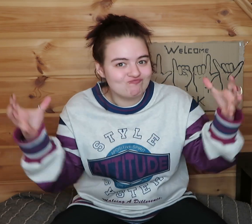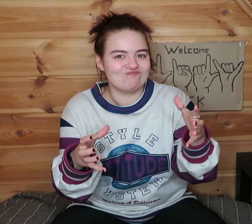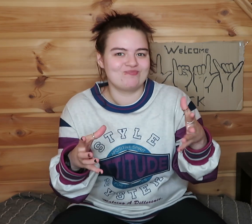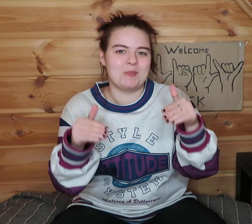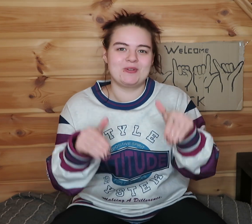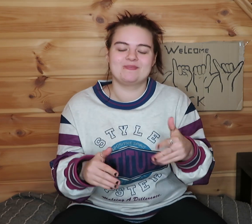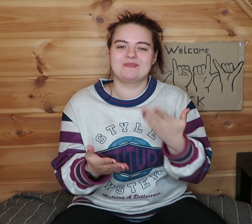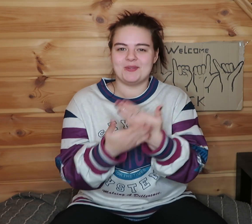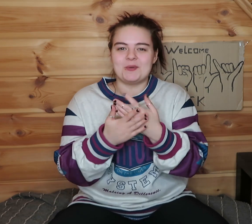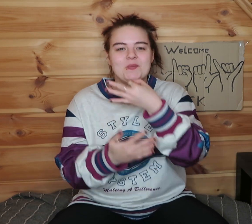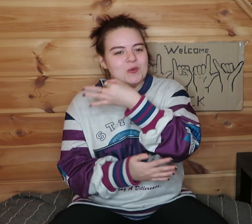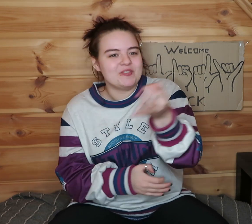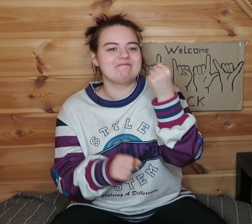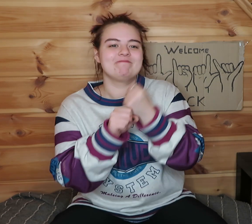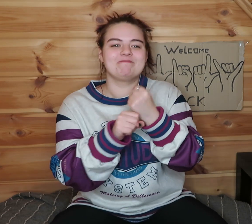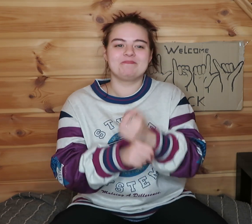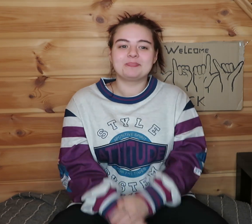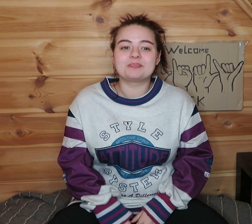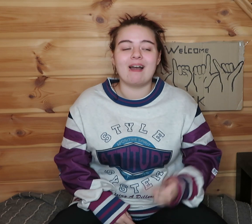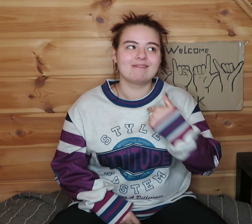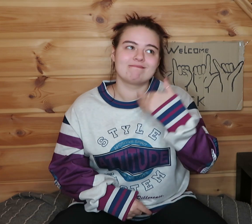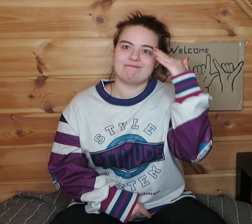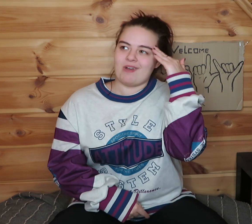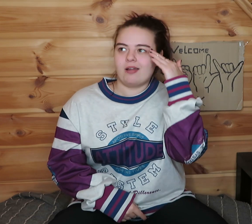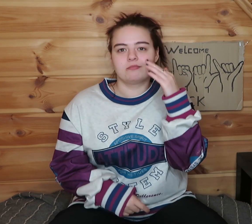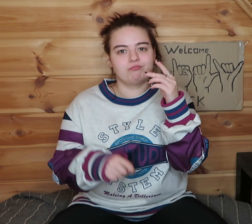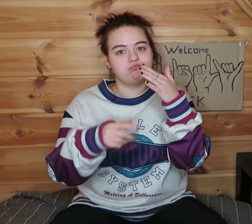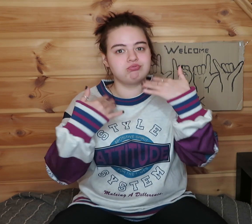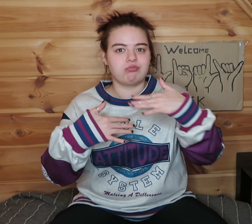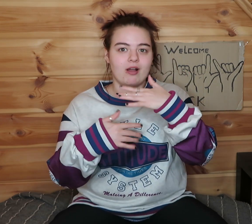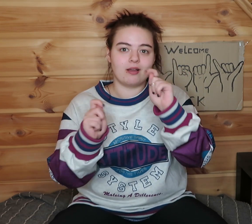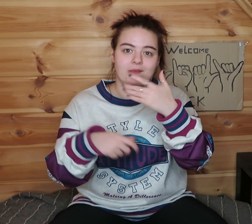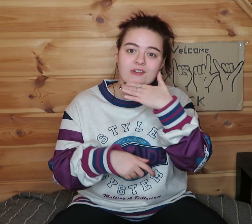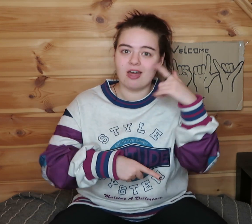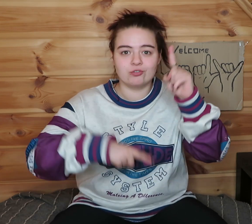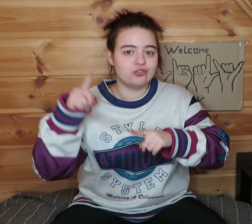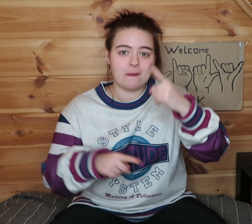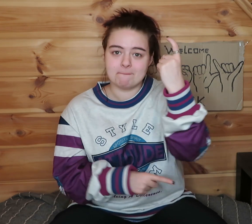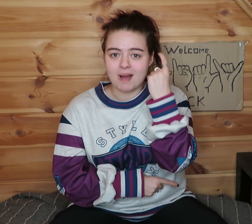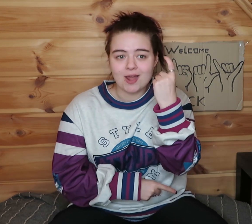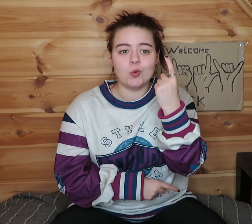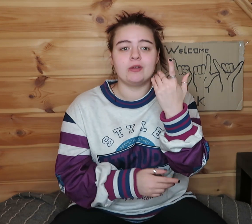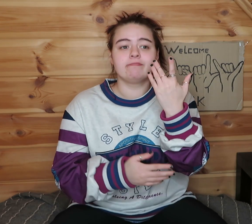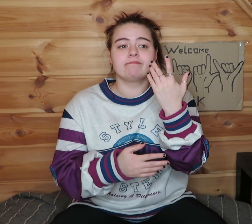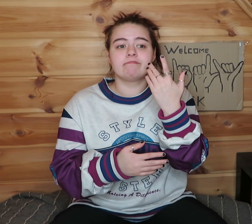Das muss man zusammen machen, darum habe ich die Umfrage gemacht. Mir ist bewusst, dass es viele verschiedene Meinungen dazu gibt.